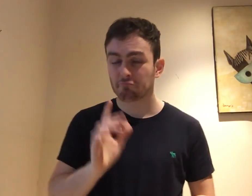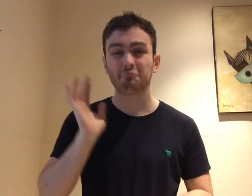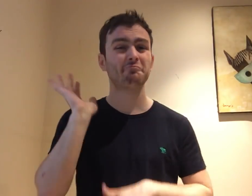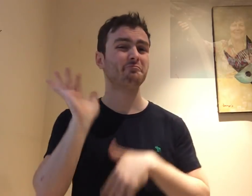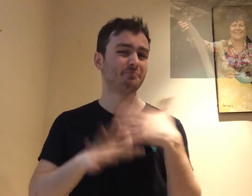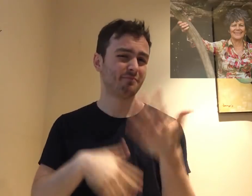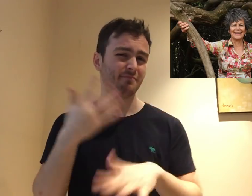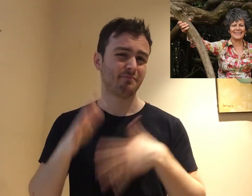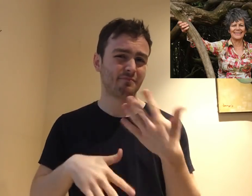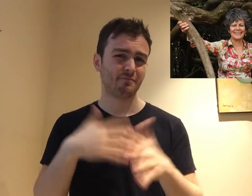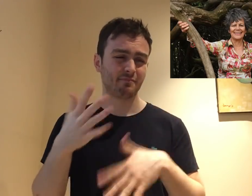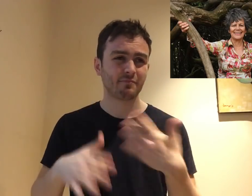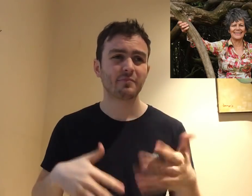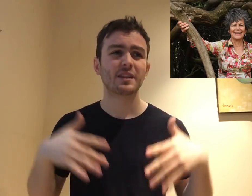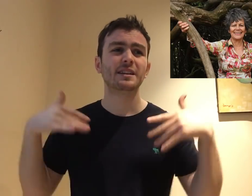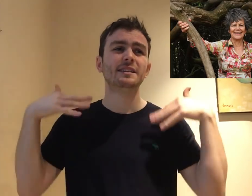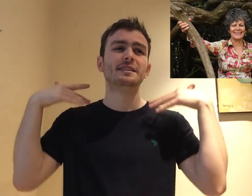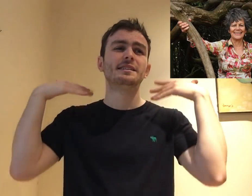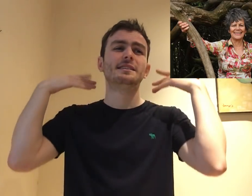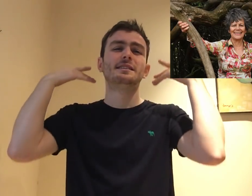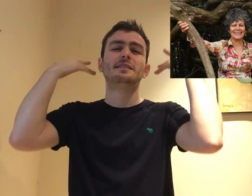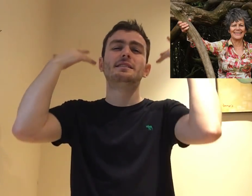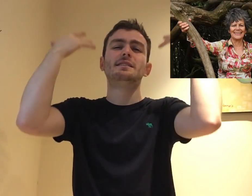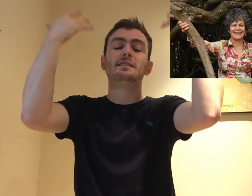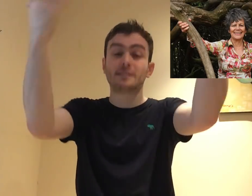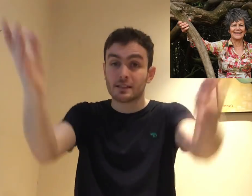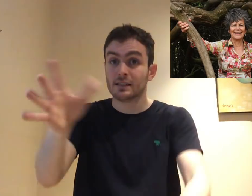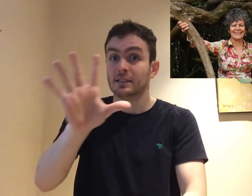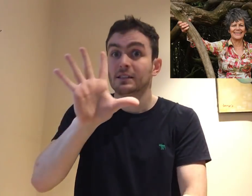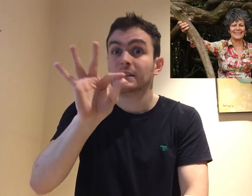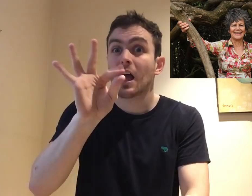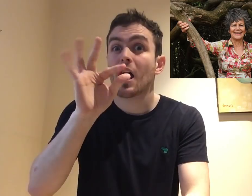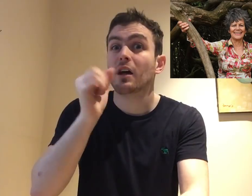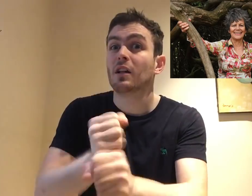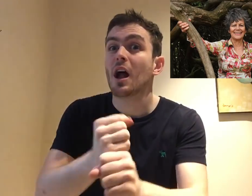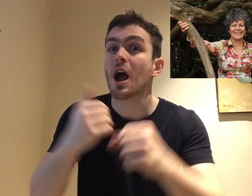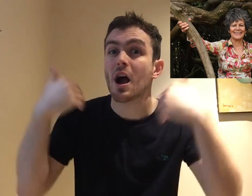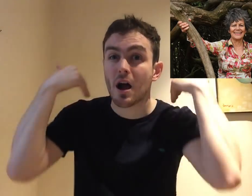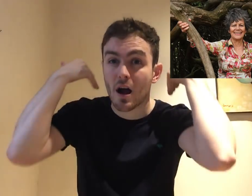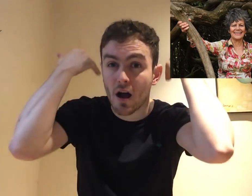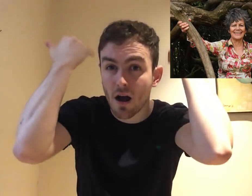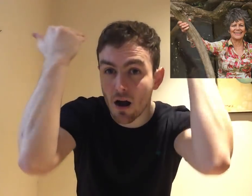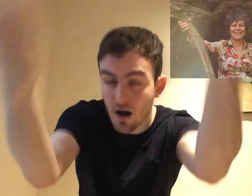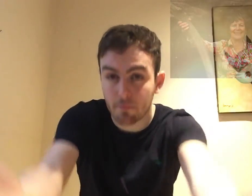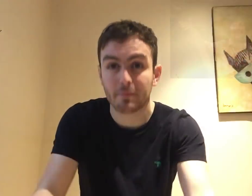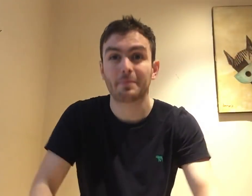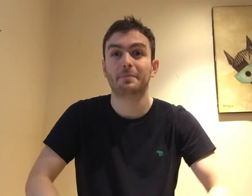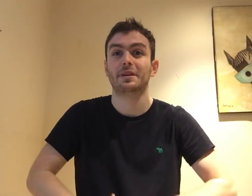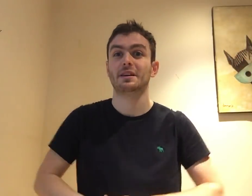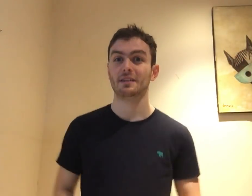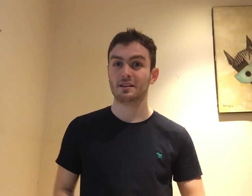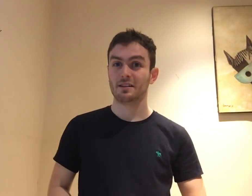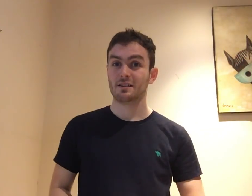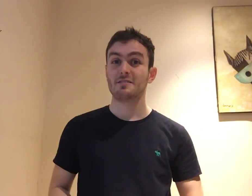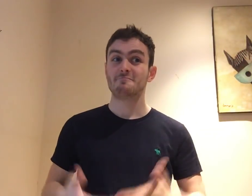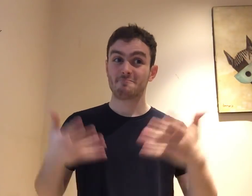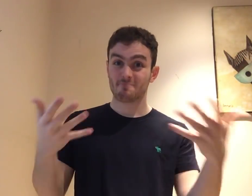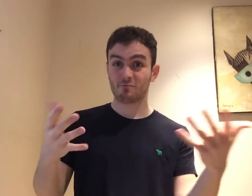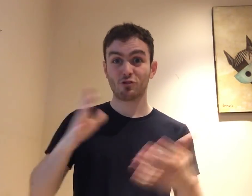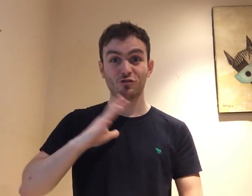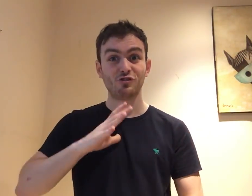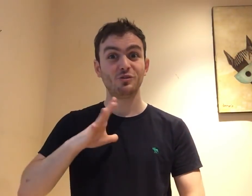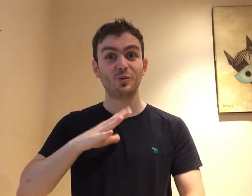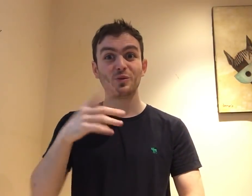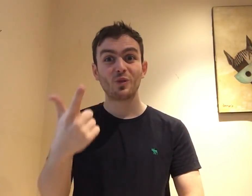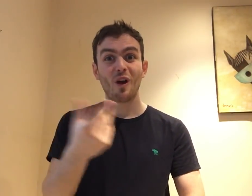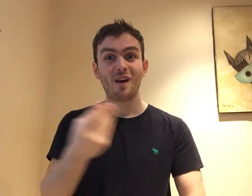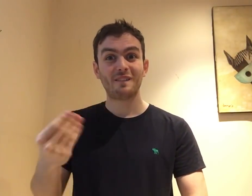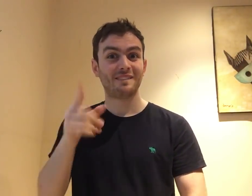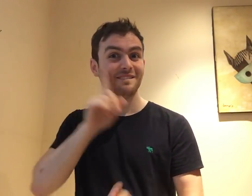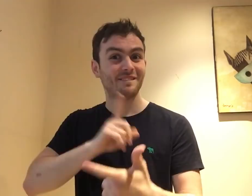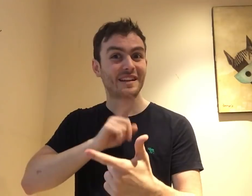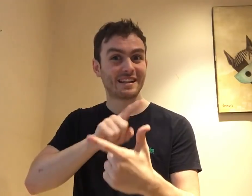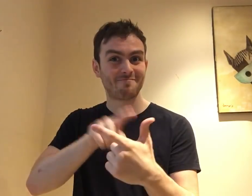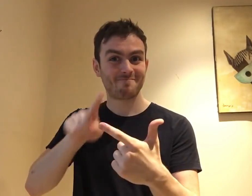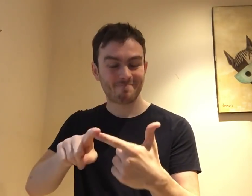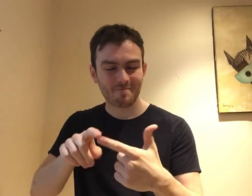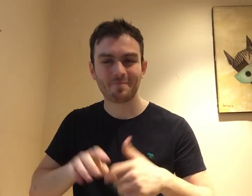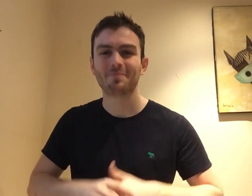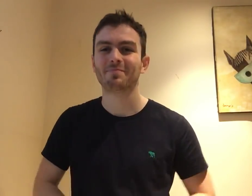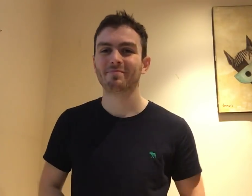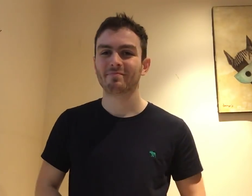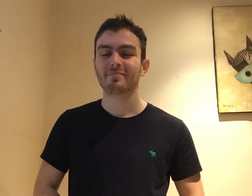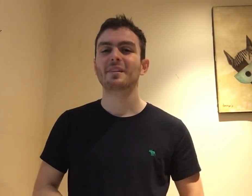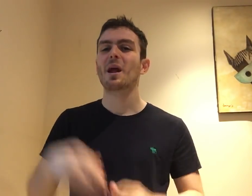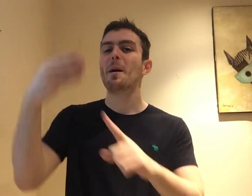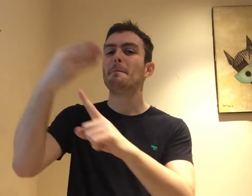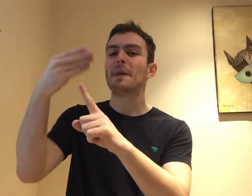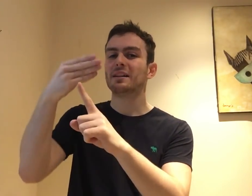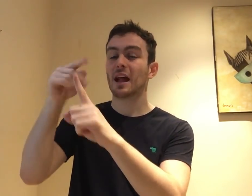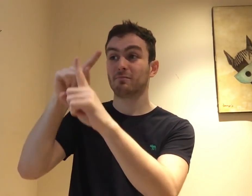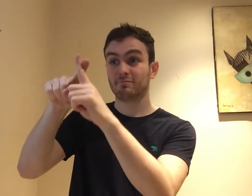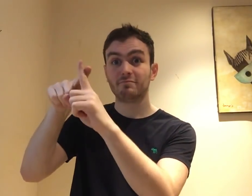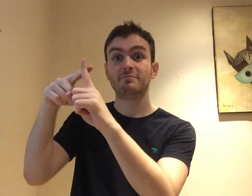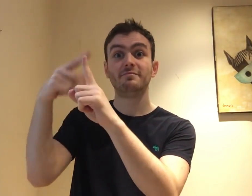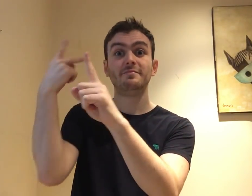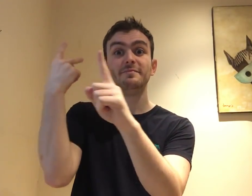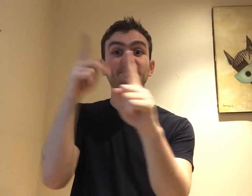Cinquante ans après, aujourd'hui elle est maman de deux enfants, à qui elle a donné une éducation particulière.